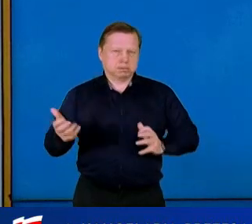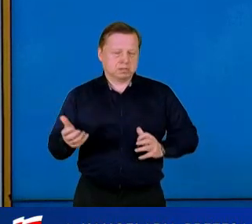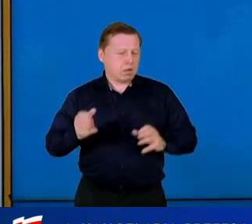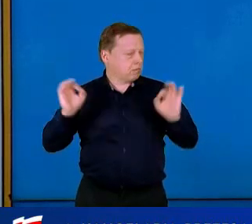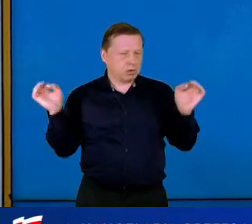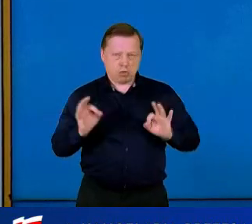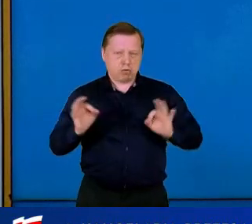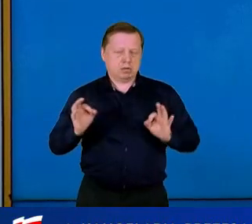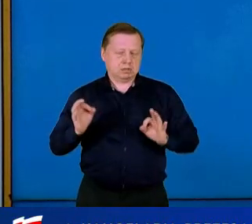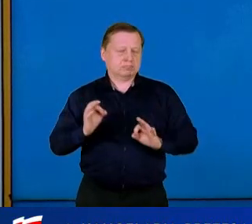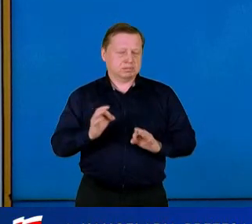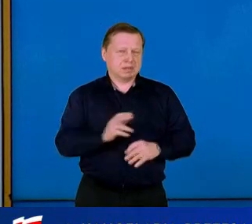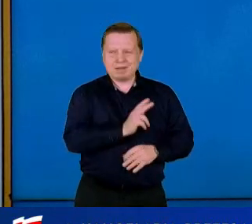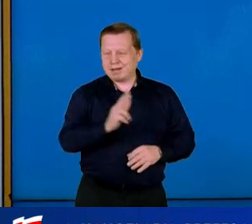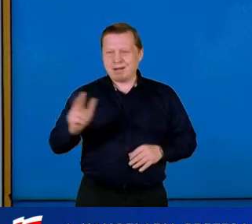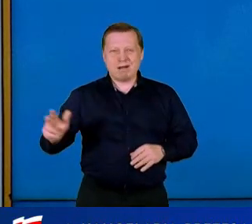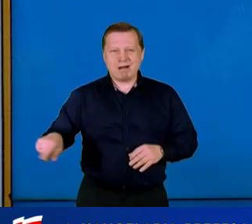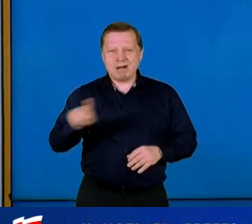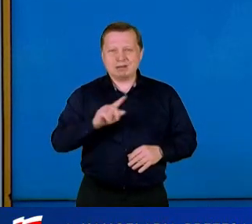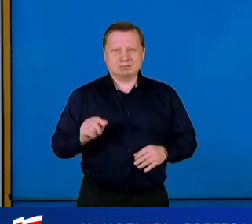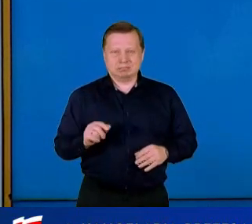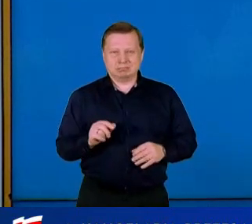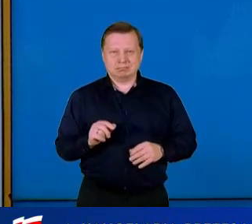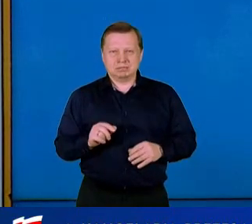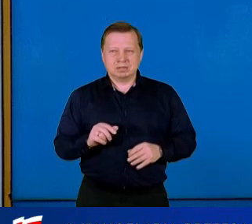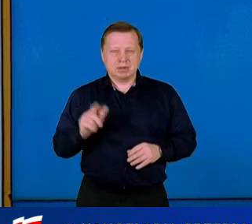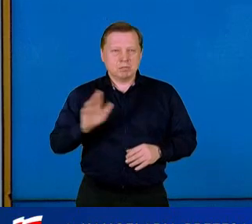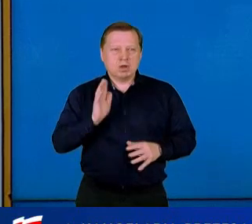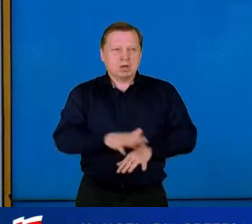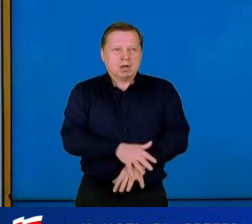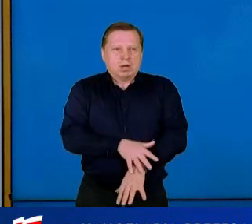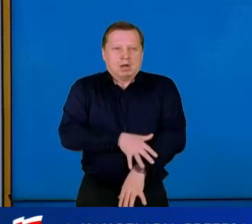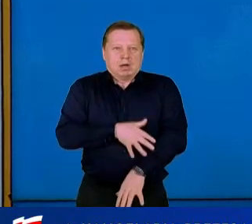które każdy tylko może ze współczuciem nad nimi się pochylić